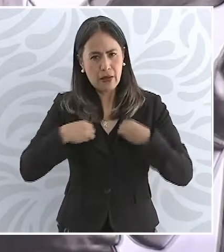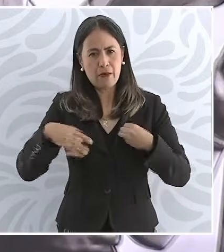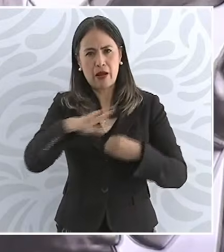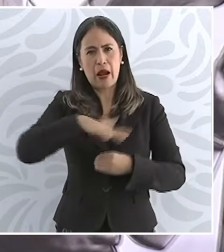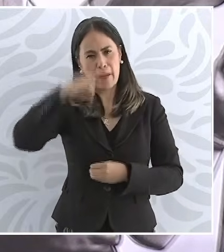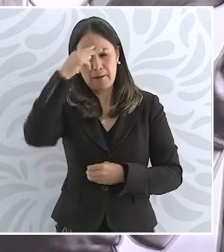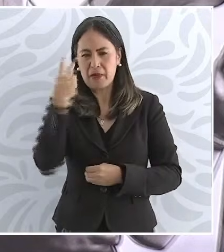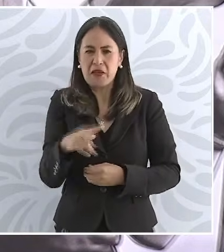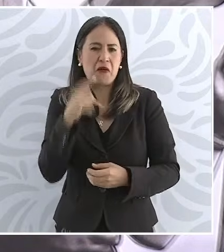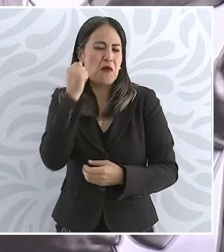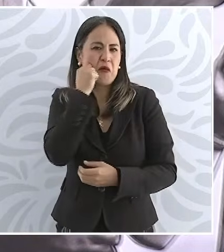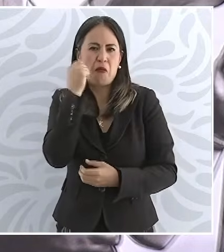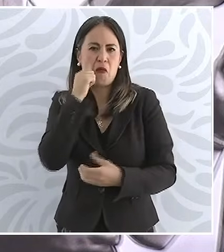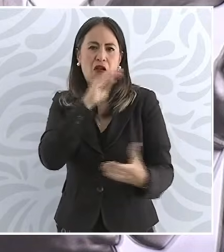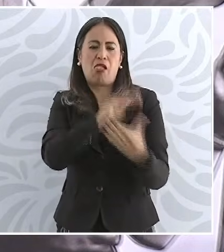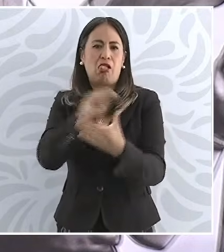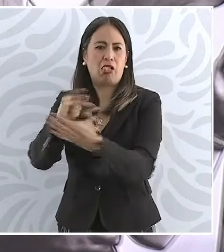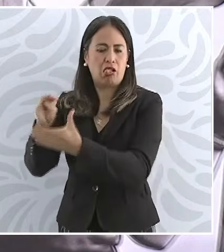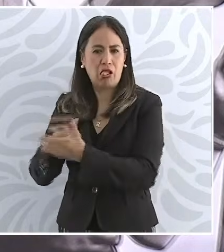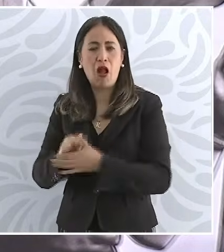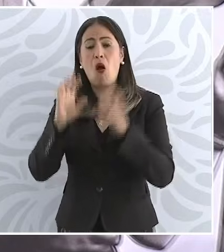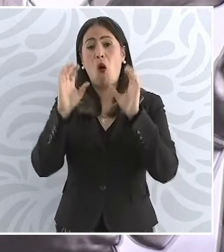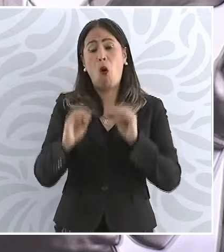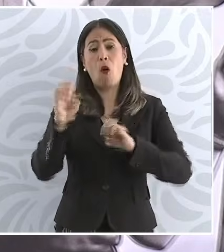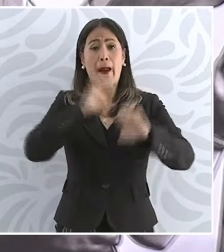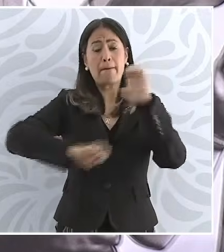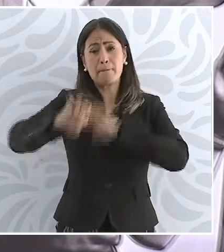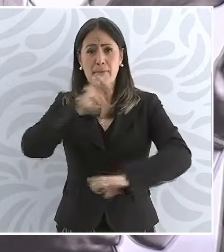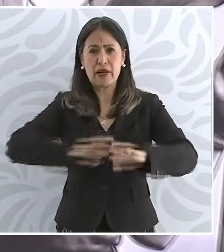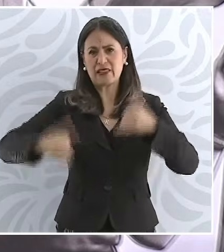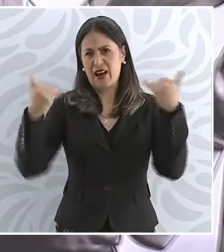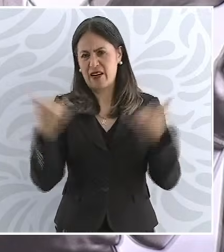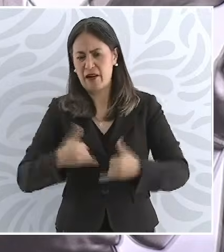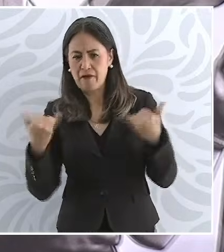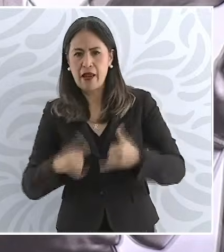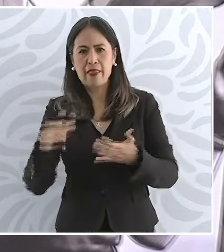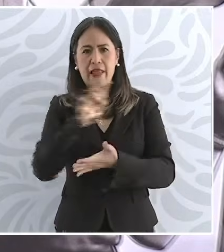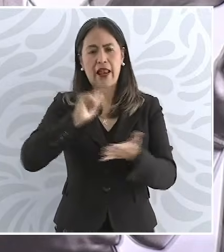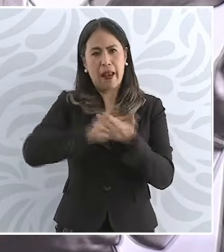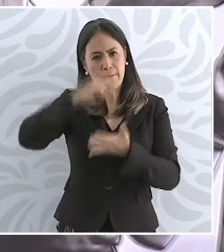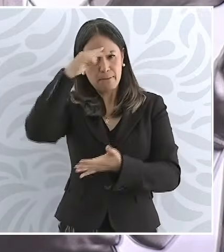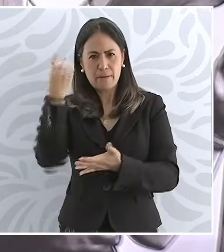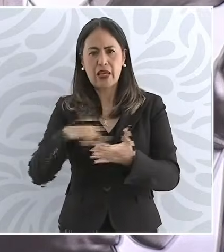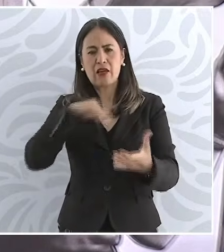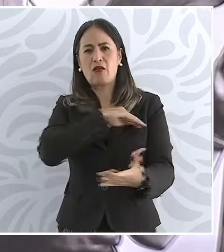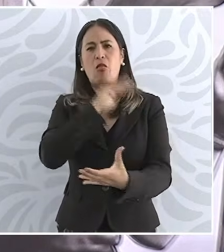Rebeldía de las compañías y su insumisión a las leyes mexicanas el general Cárdenas hizo valer